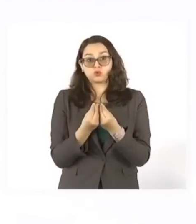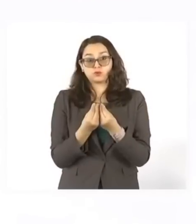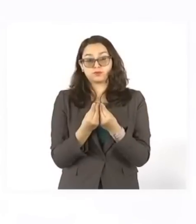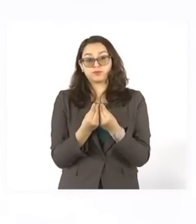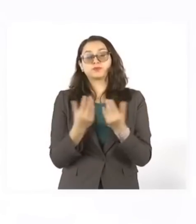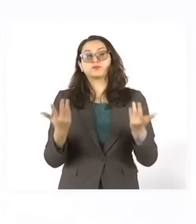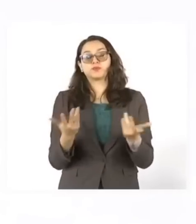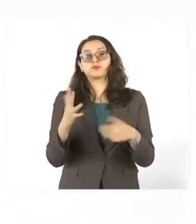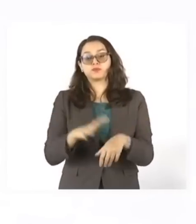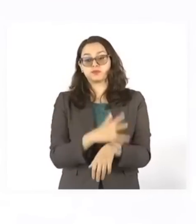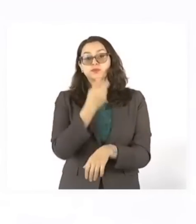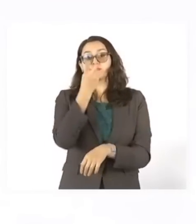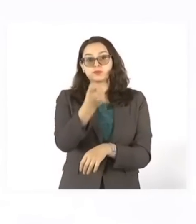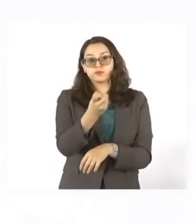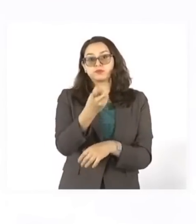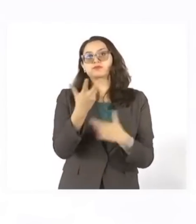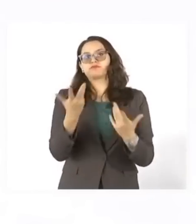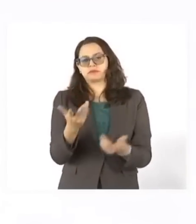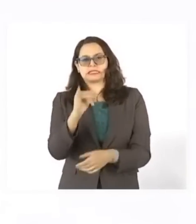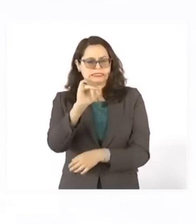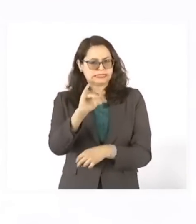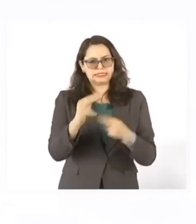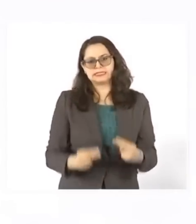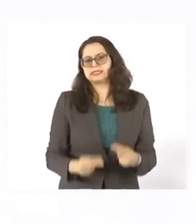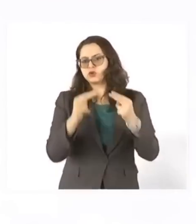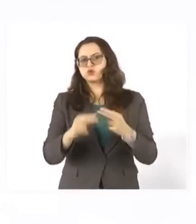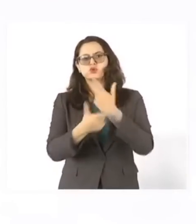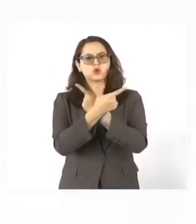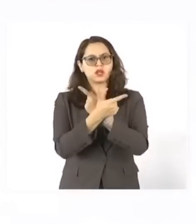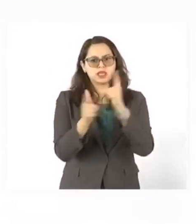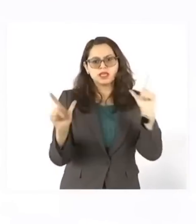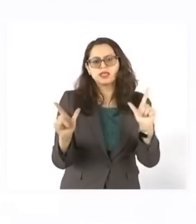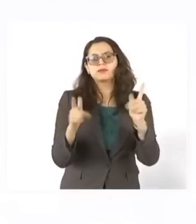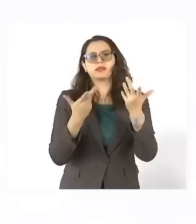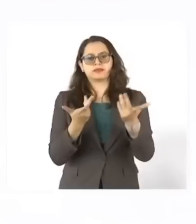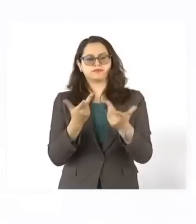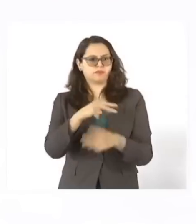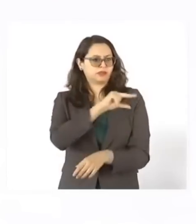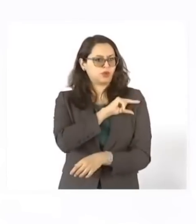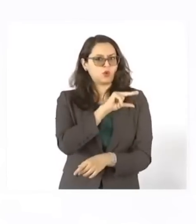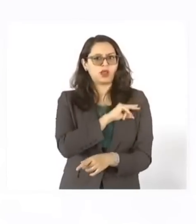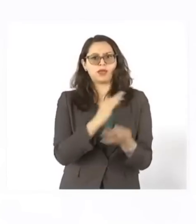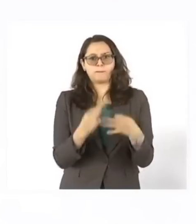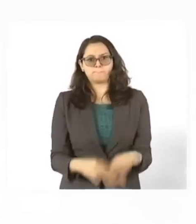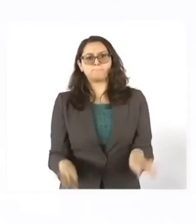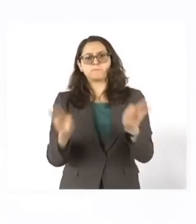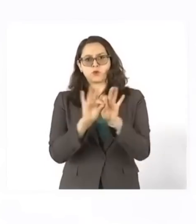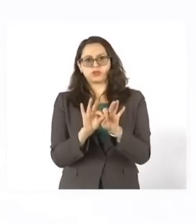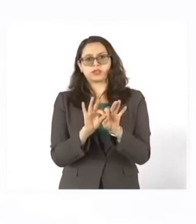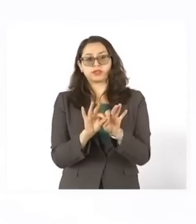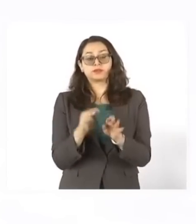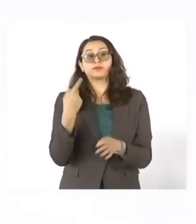el libre comercio el comercio la iniciativa privada son fundamentales Pero la idea es que